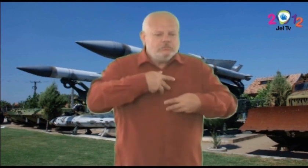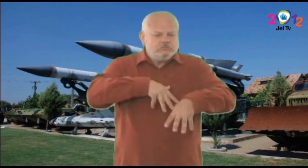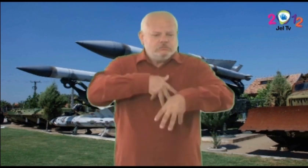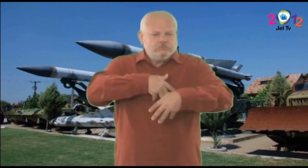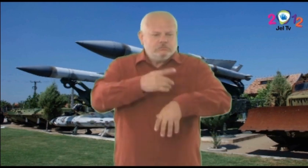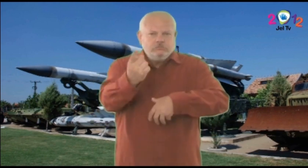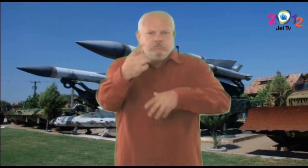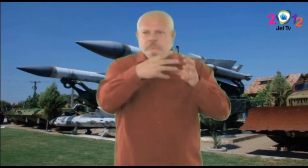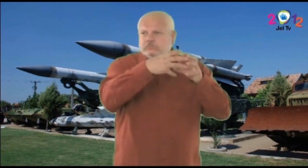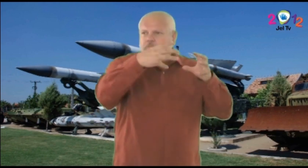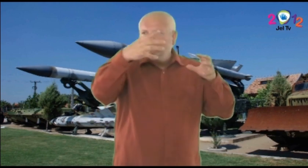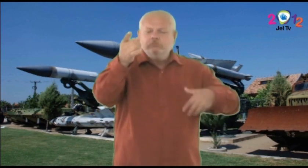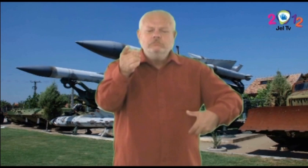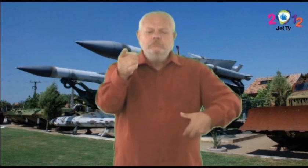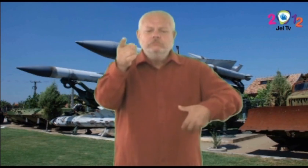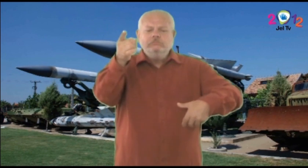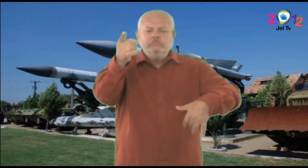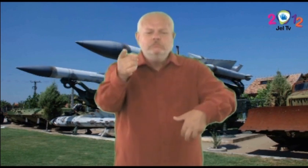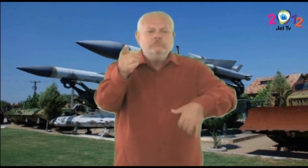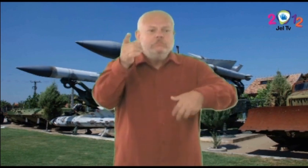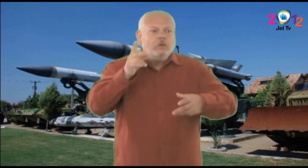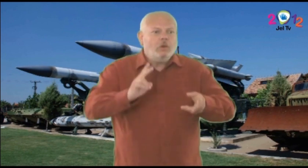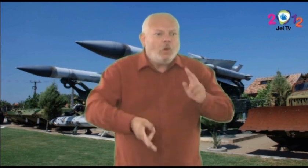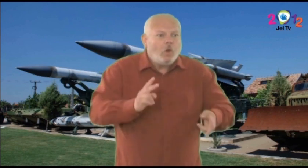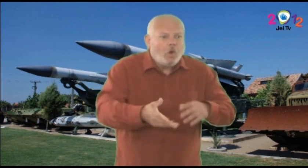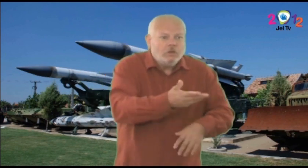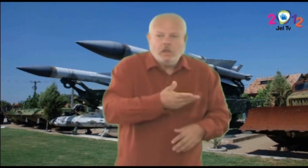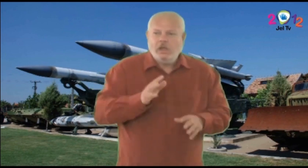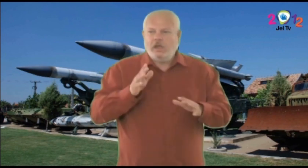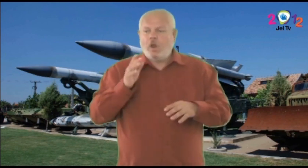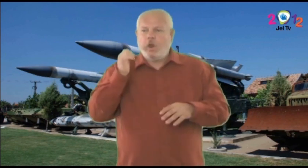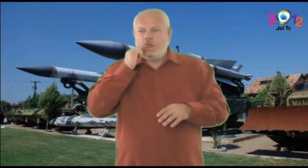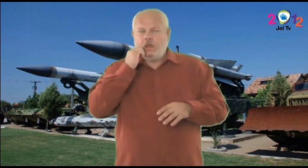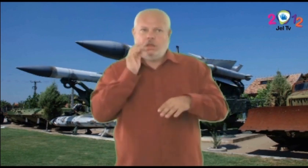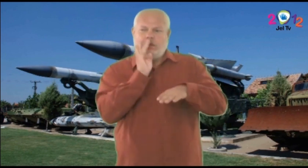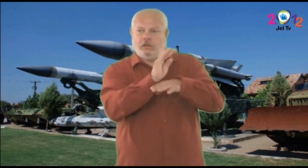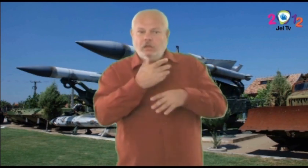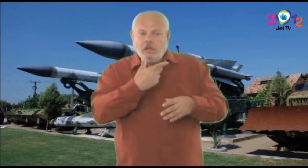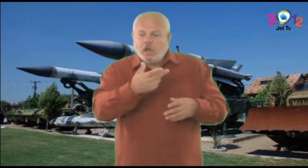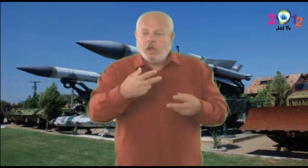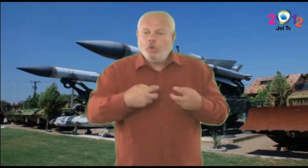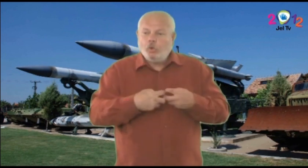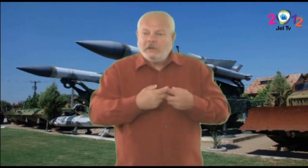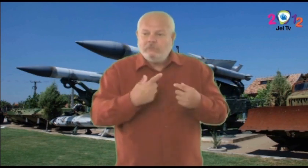Ez nem lehet! A múltkor a menetben mi volt az a hosszú, amit cipeltetek? Hogy lehet az? Hamis volt, becsaptunk. Gumiból van.